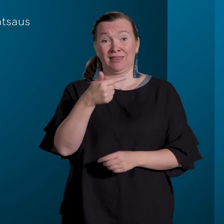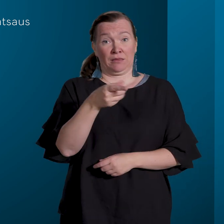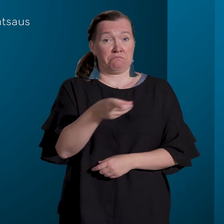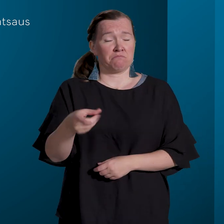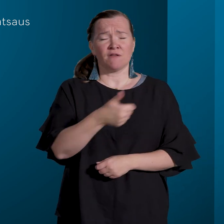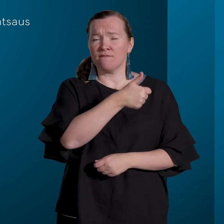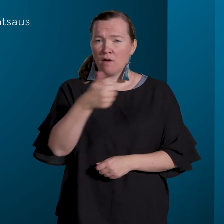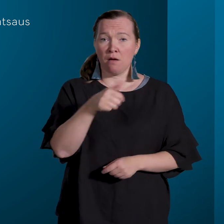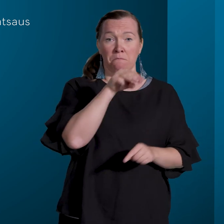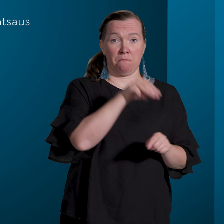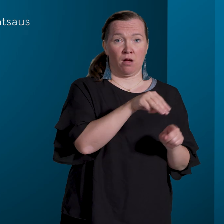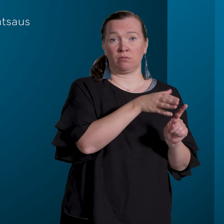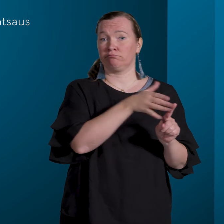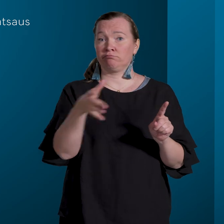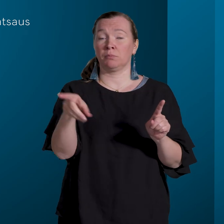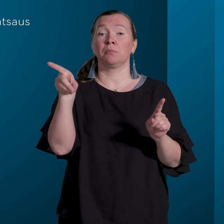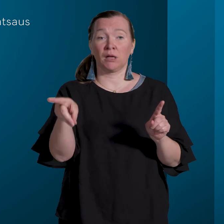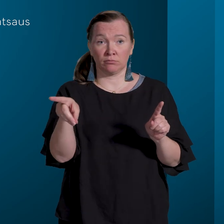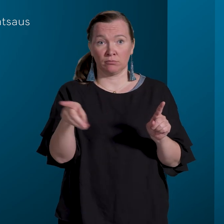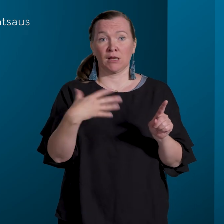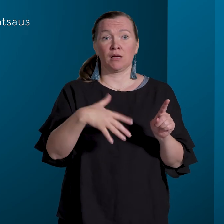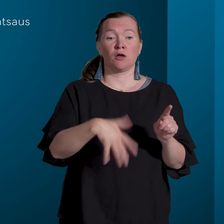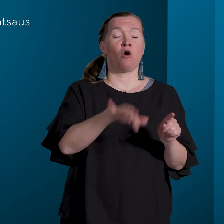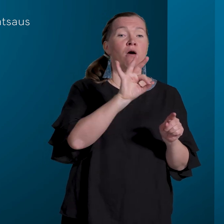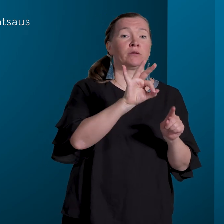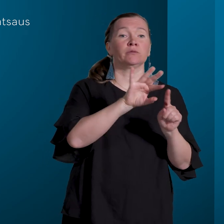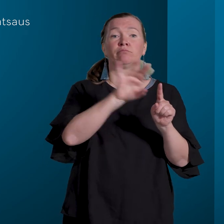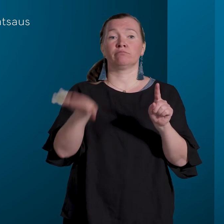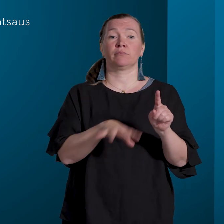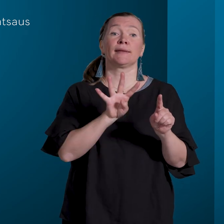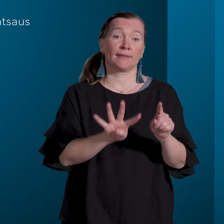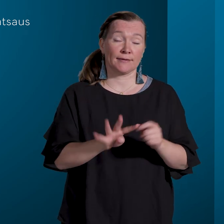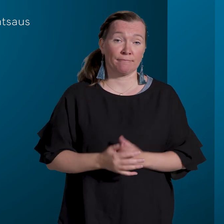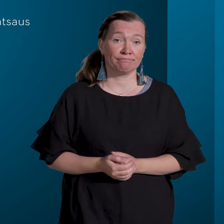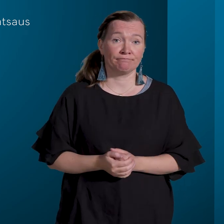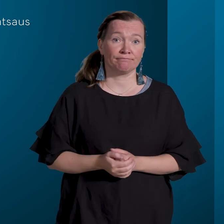josta lähtien palvelu on käytettävissä enää vain ma-pe klo 8-16.